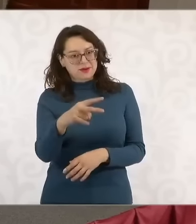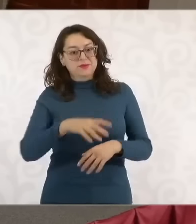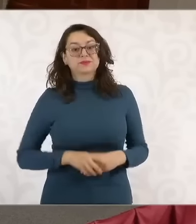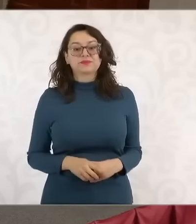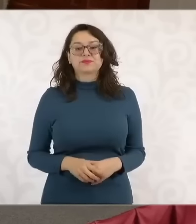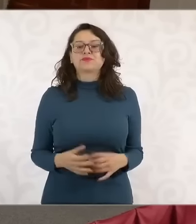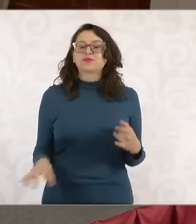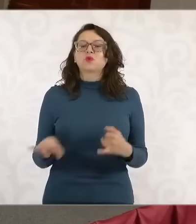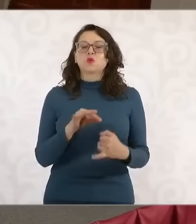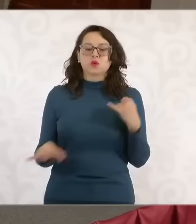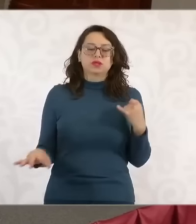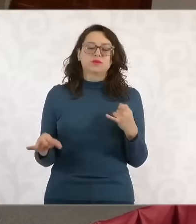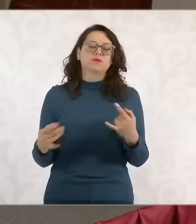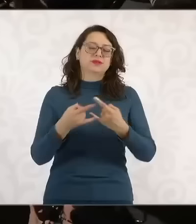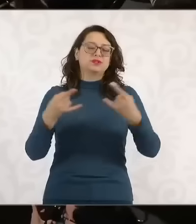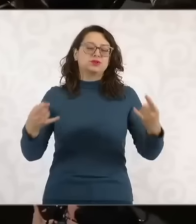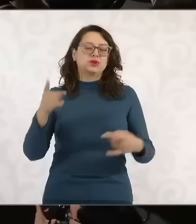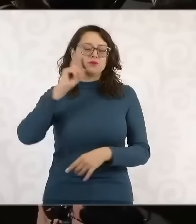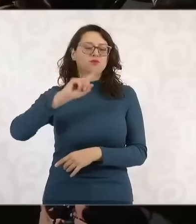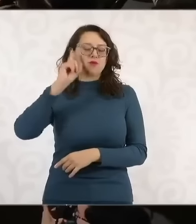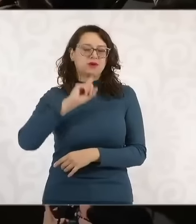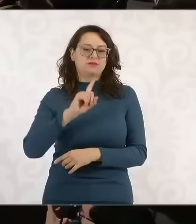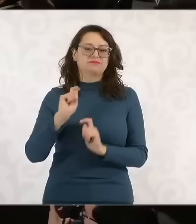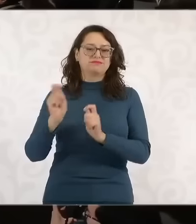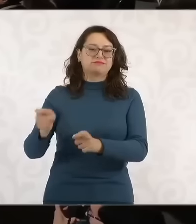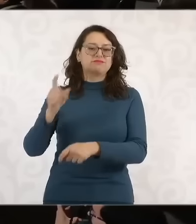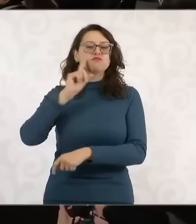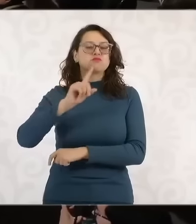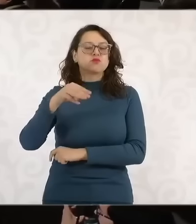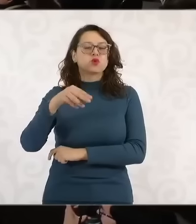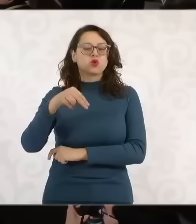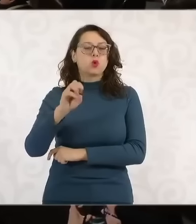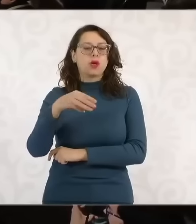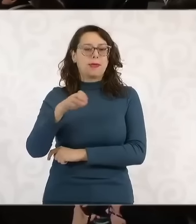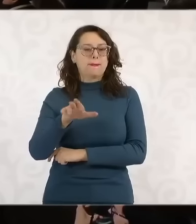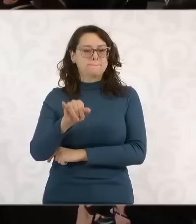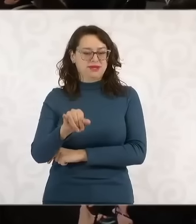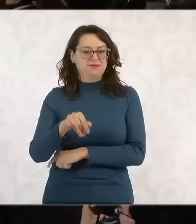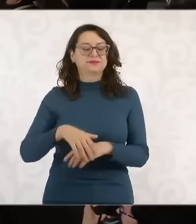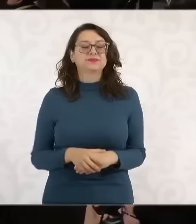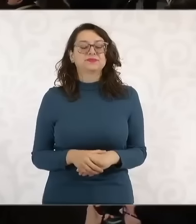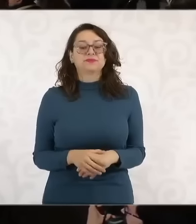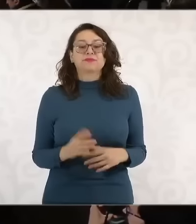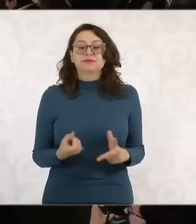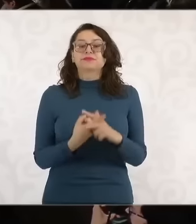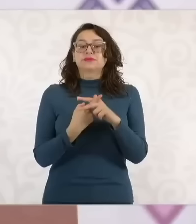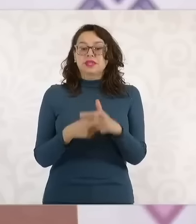con Mujeres en la historia. Le doy la palabra al secretario de economía, después a Fabio Sandri,